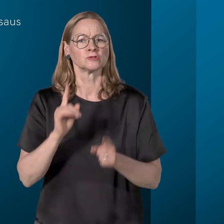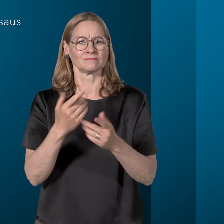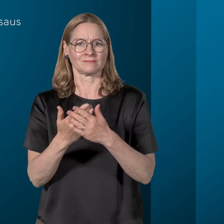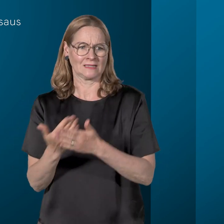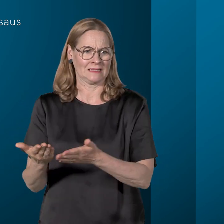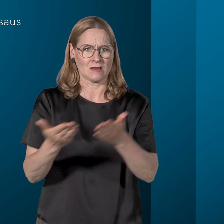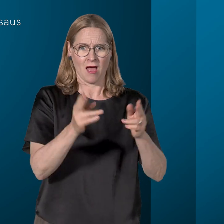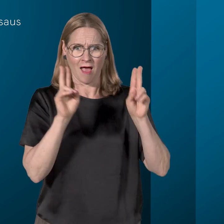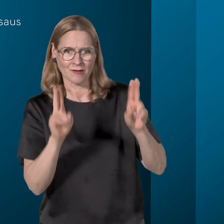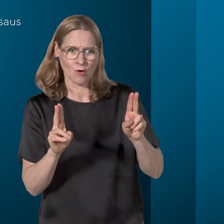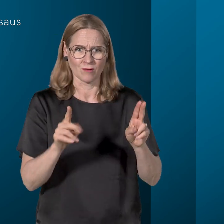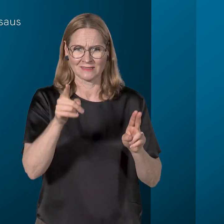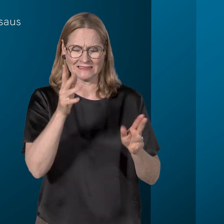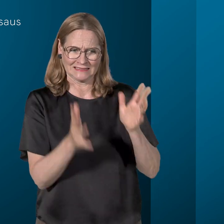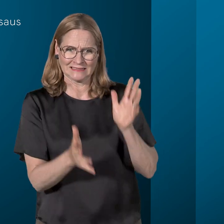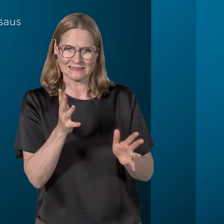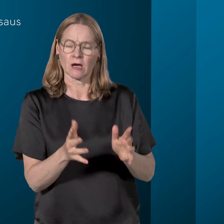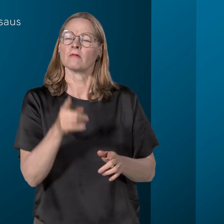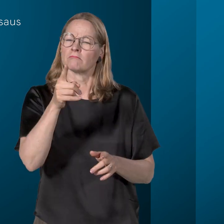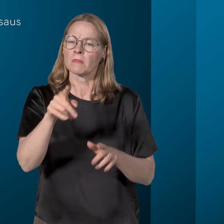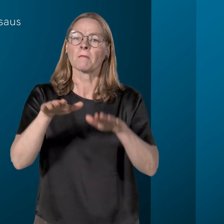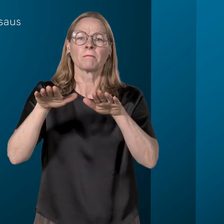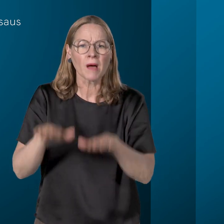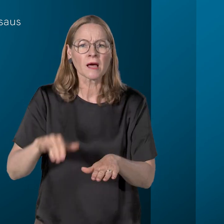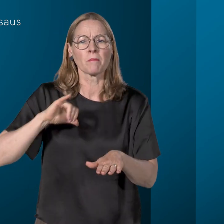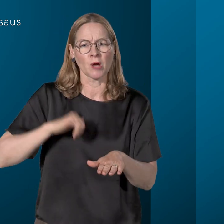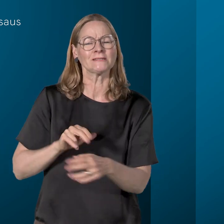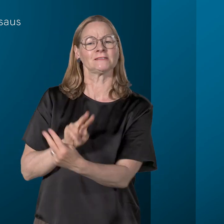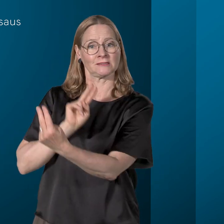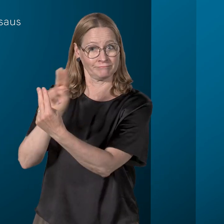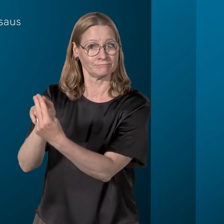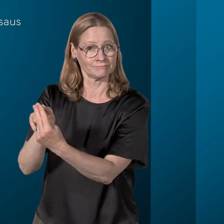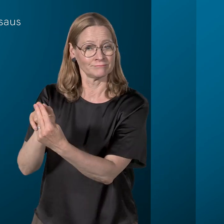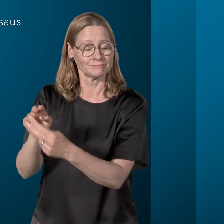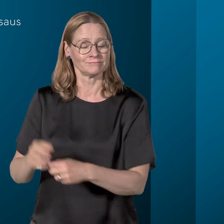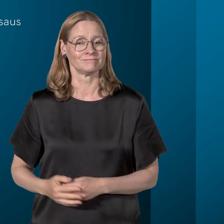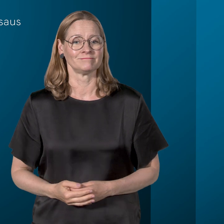Jos epäilet rahankeräyksen aitoutta, ota yhteyttä paikalliseen poliisiin.